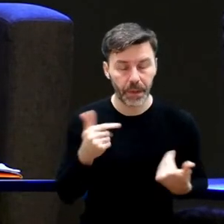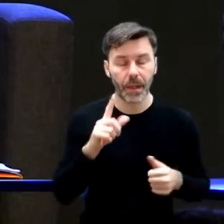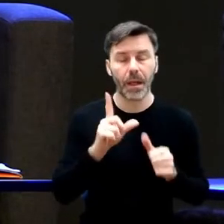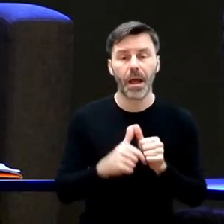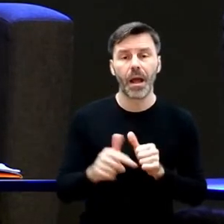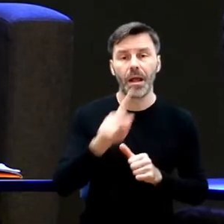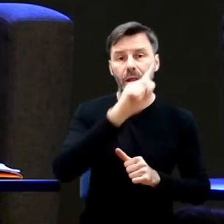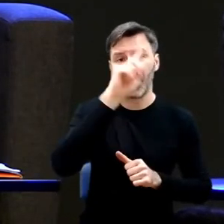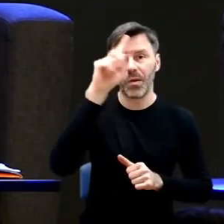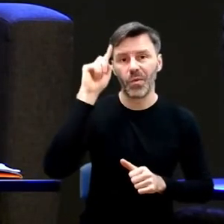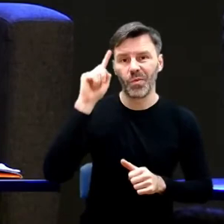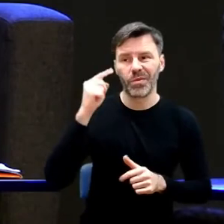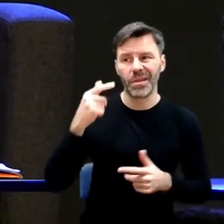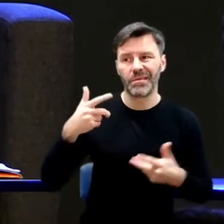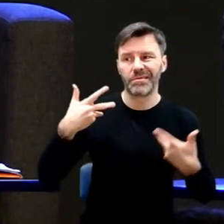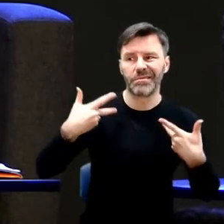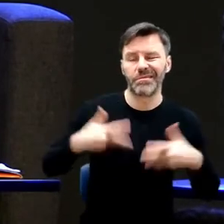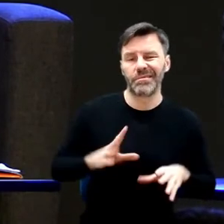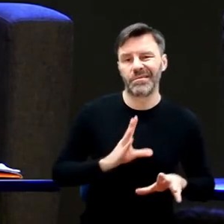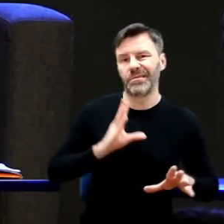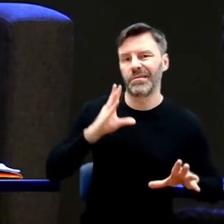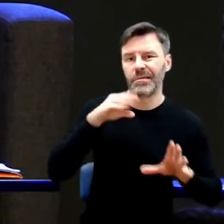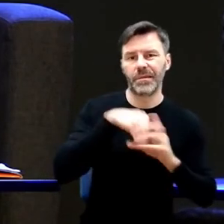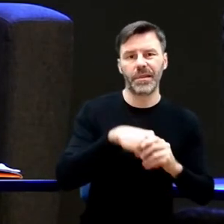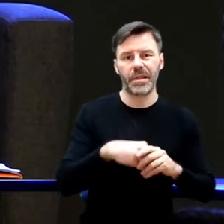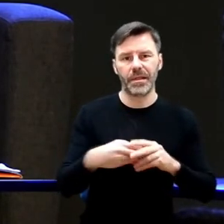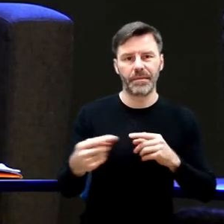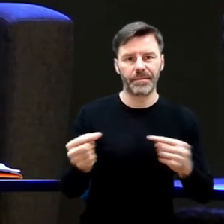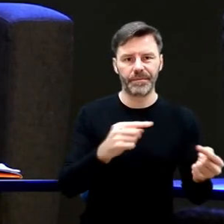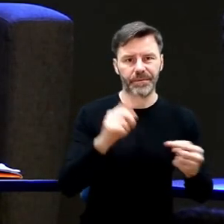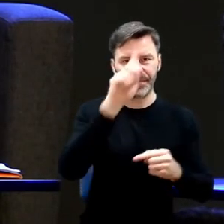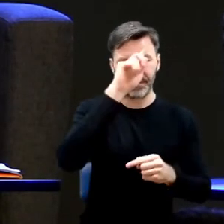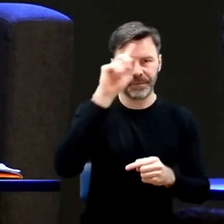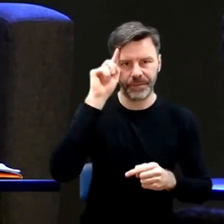specjalnie zaangażowane w analizę